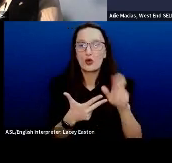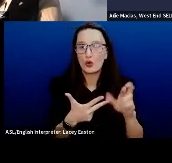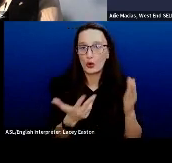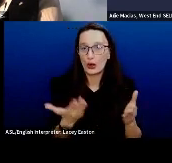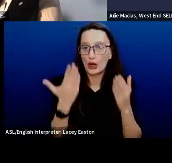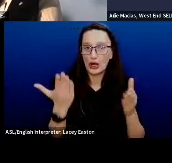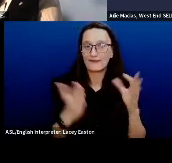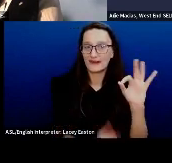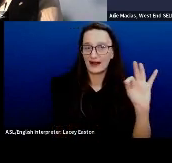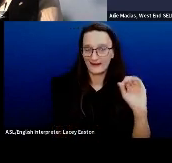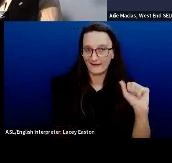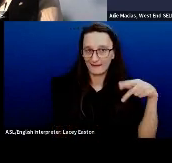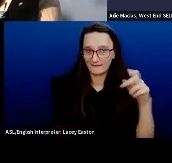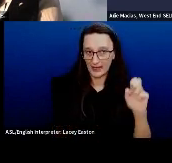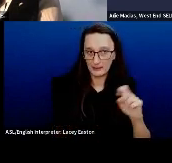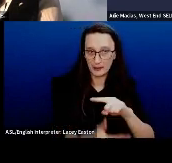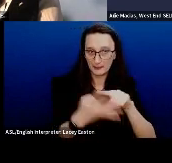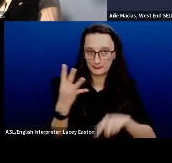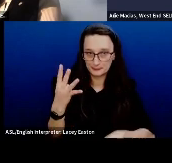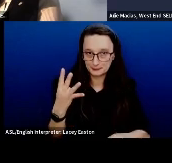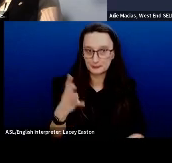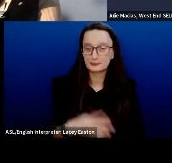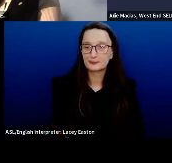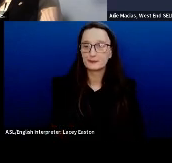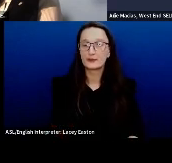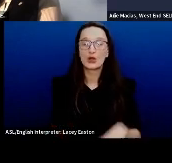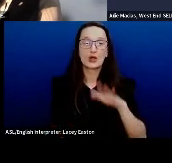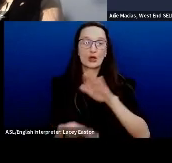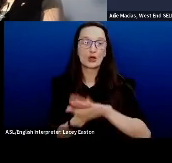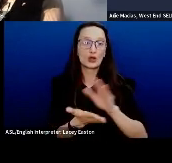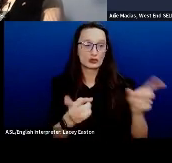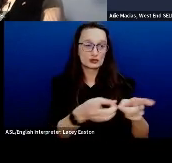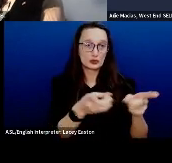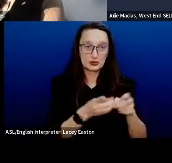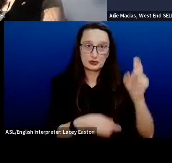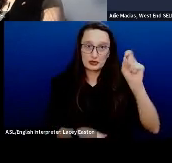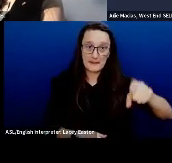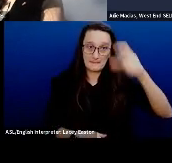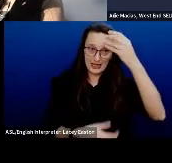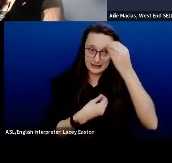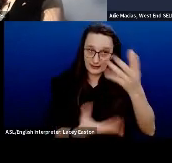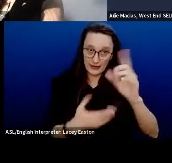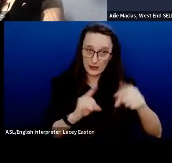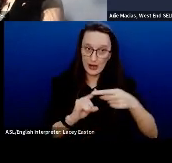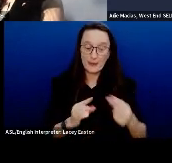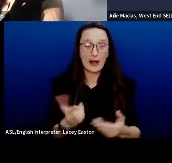el distrito escolar debe informarle sobre las evaluaciones propuestas de su hijo en un